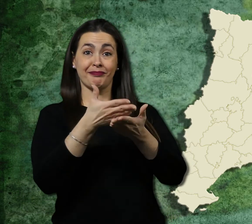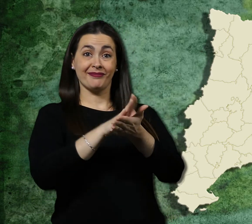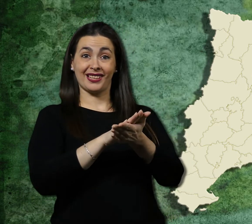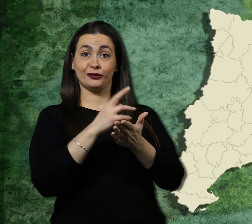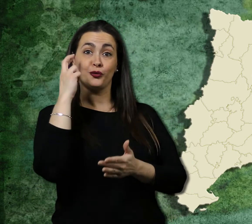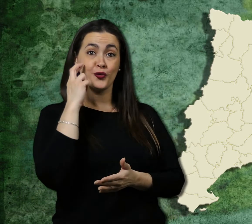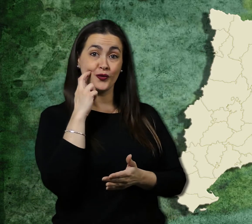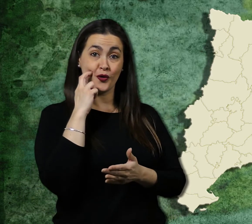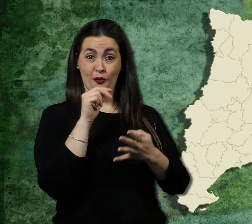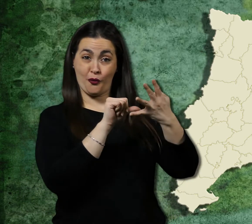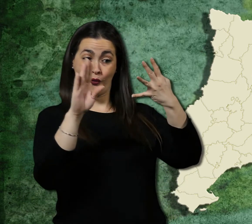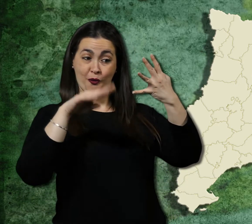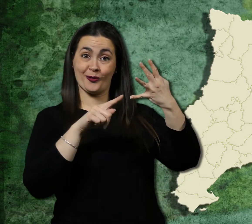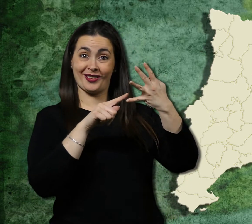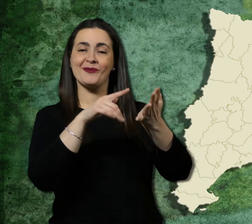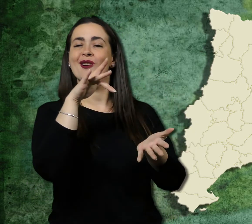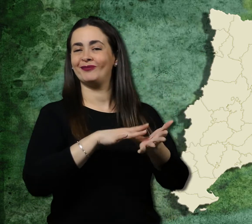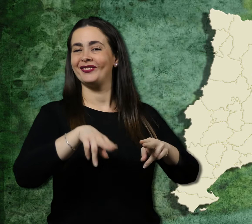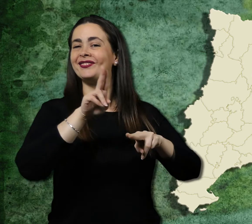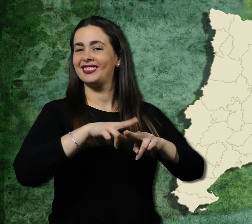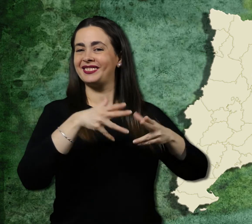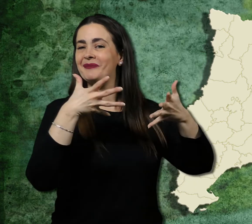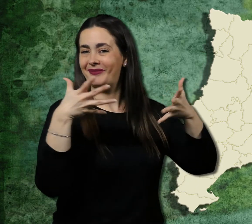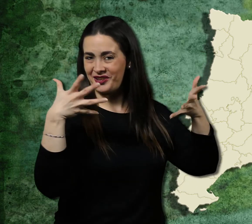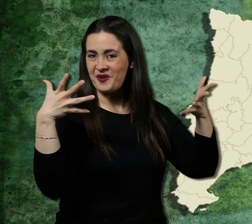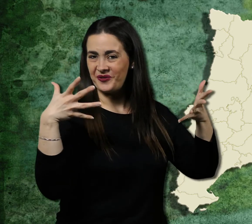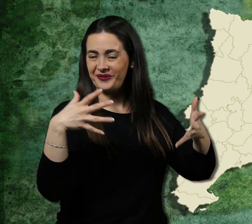Festa major: última semana de juny.